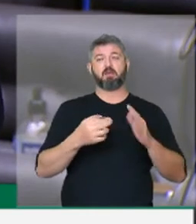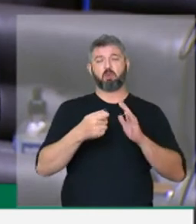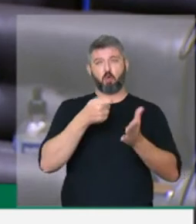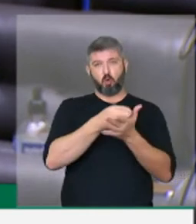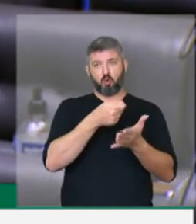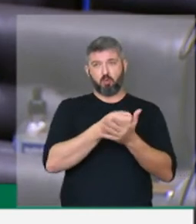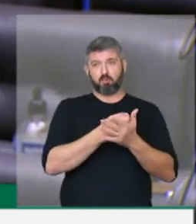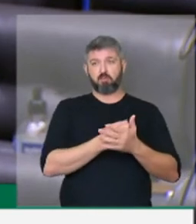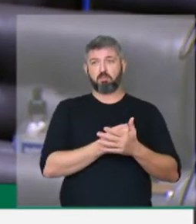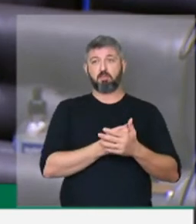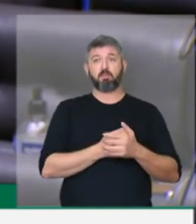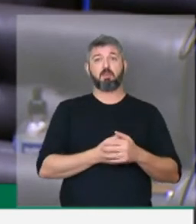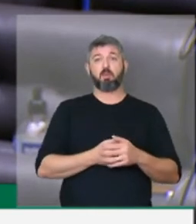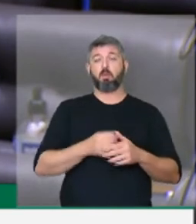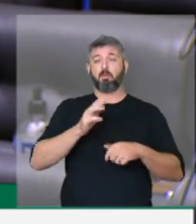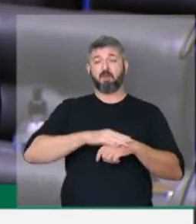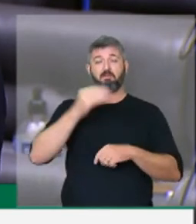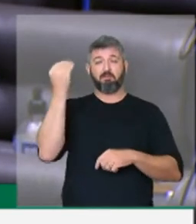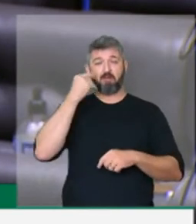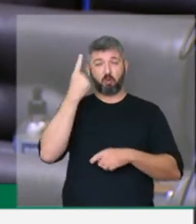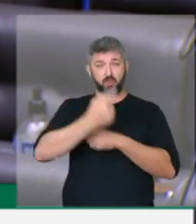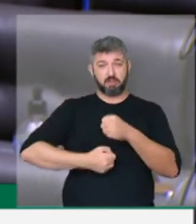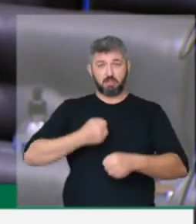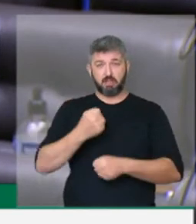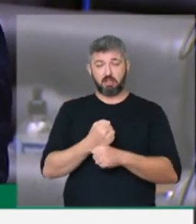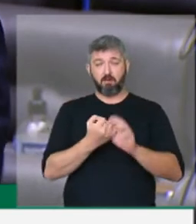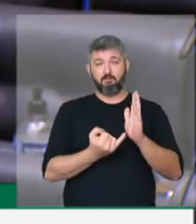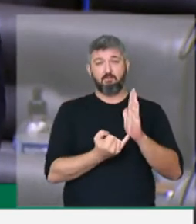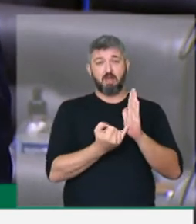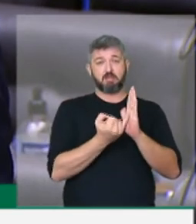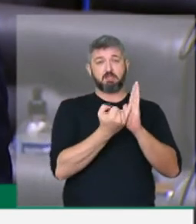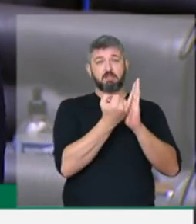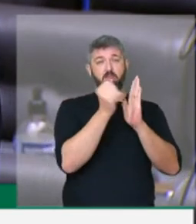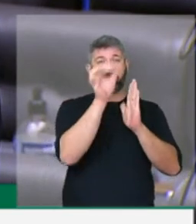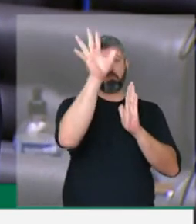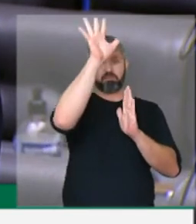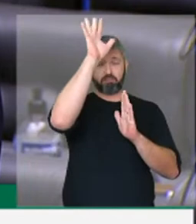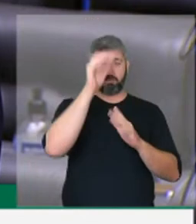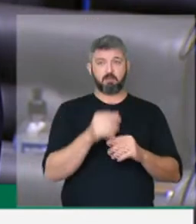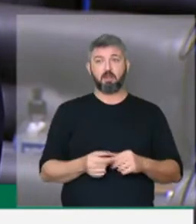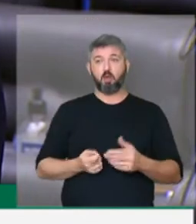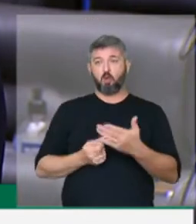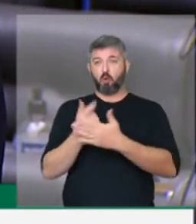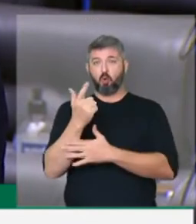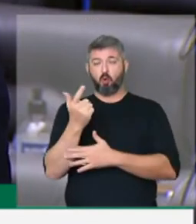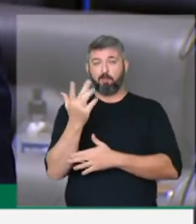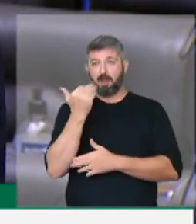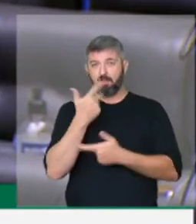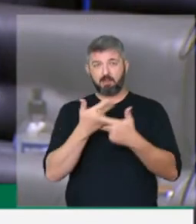DESEMPREGADOS, AS DESPESAS DISCRICIONÁRIAS MENOR DOS ÚLTIMOS 20 ANOS, AUMENTO DA INFLAÇÃO, PERCA DO PODER DE